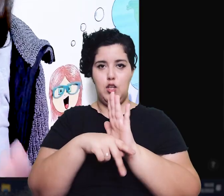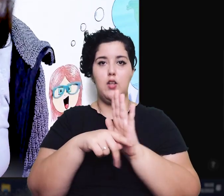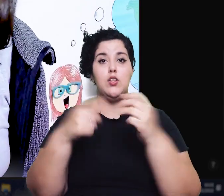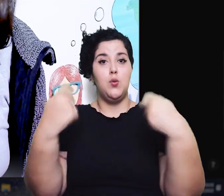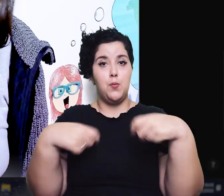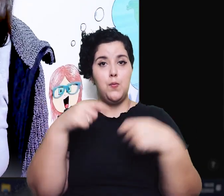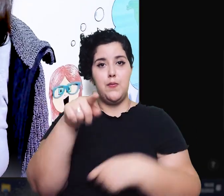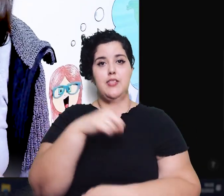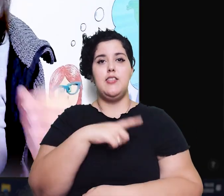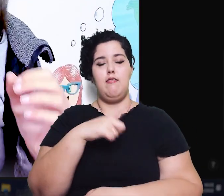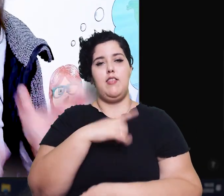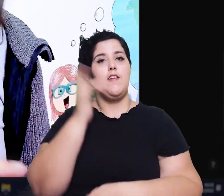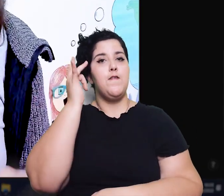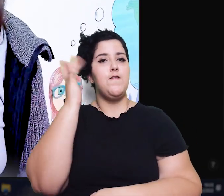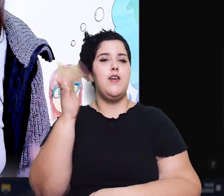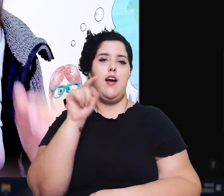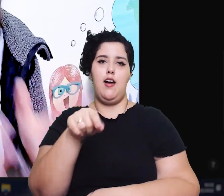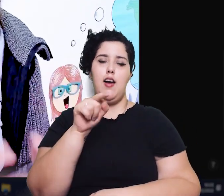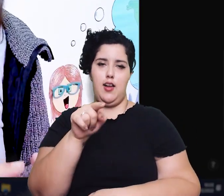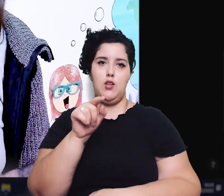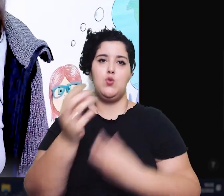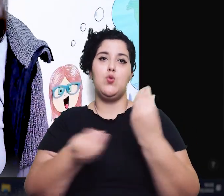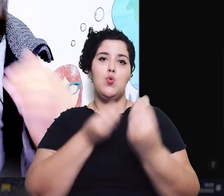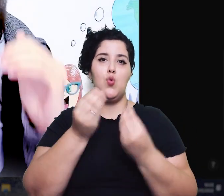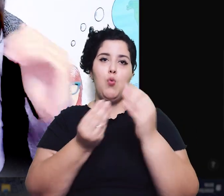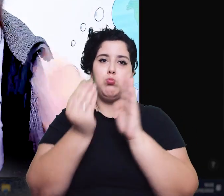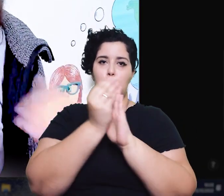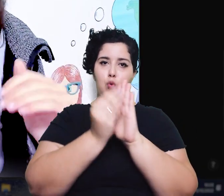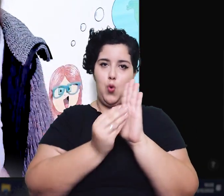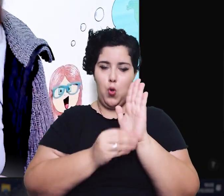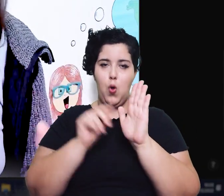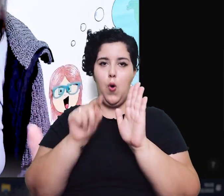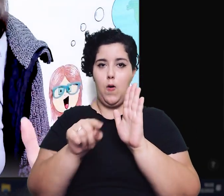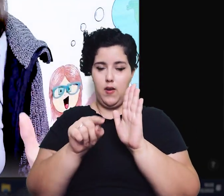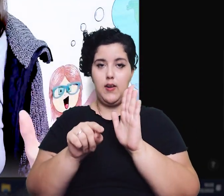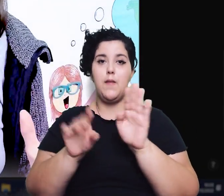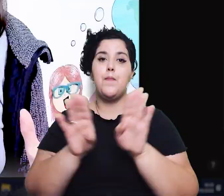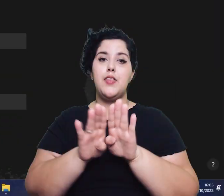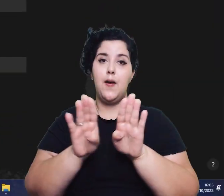importante eu ter esses dados aqui bem fáceis e de forma bem rápida pra eu bater o olho e saber o que tinha ali. Eu